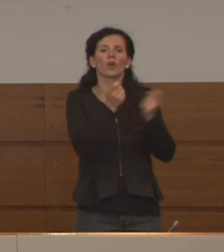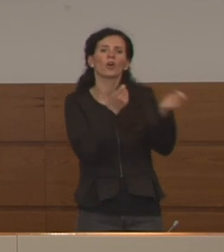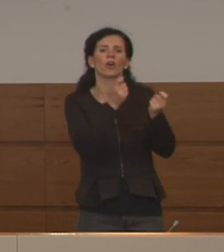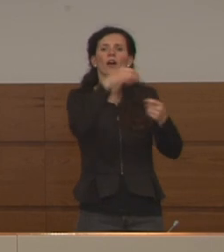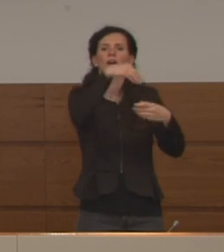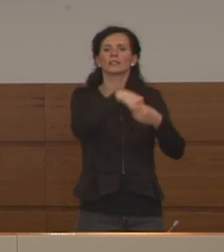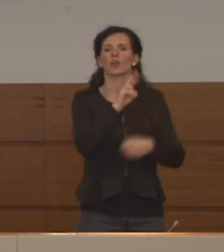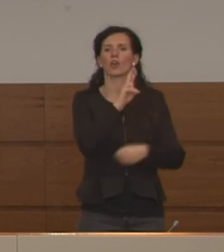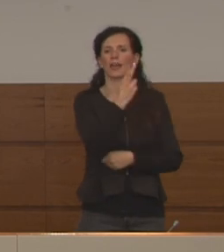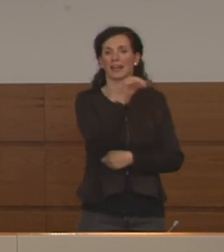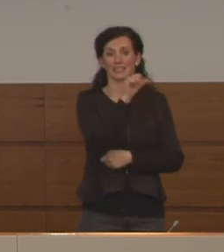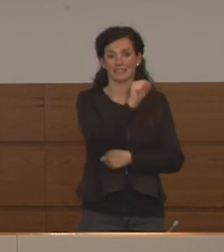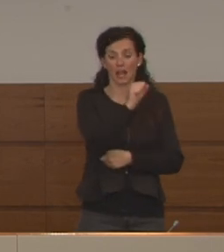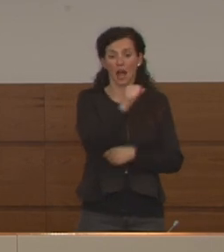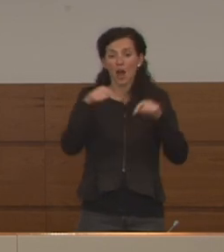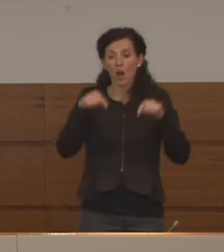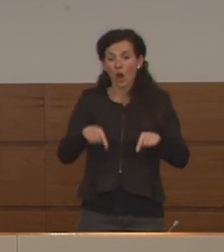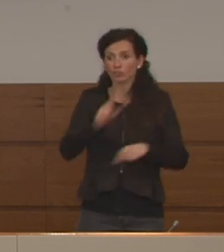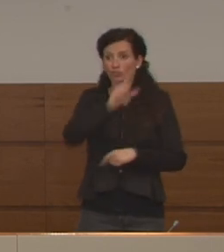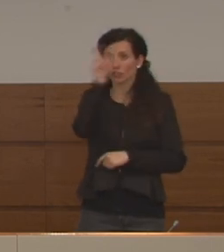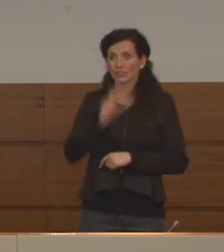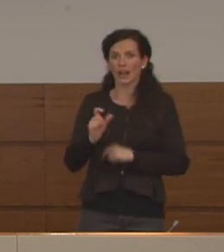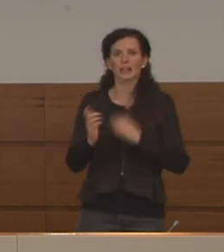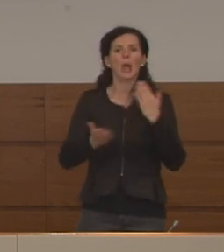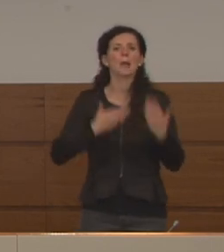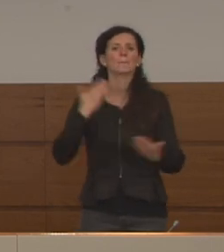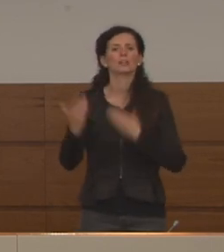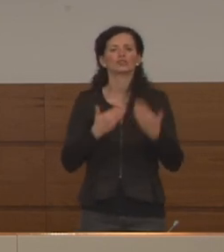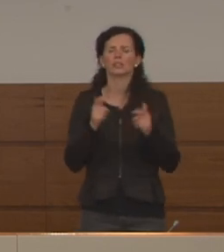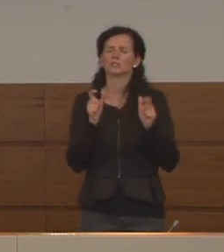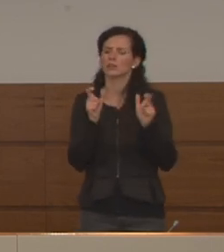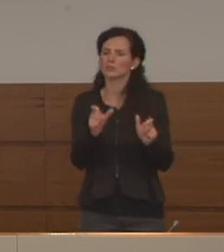oggi c'è sul territorio è a livello di medicina territoriale, non è al livello